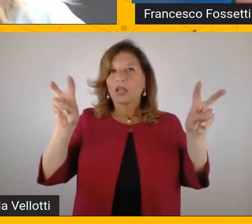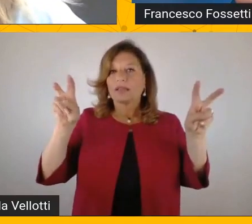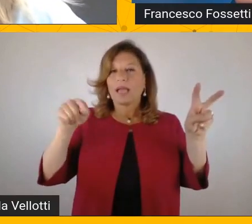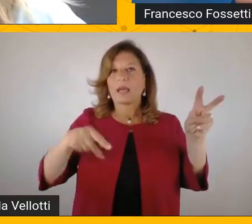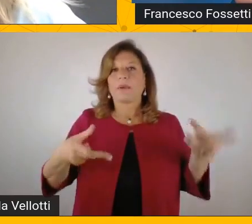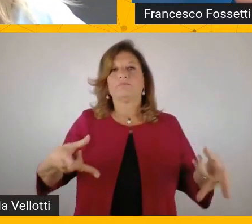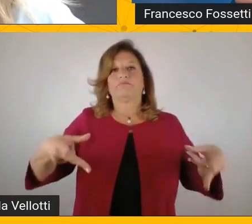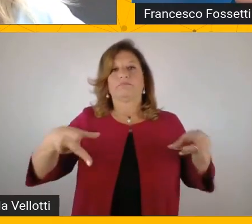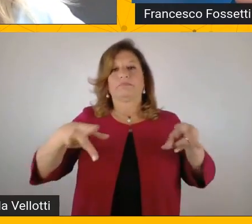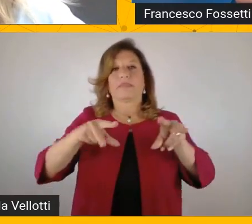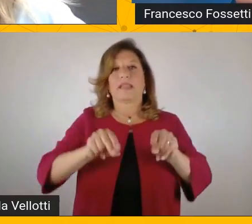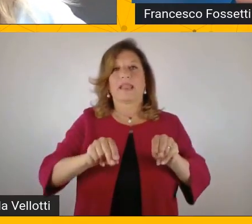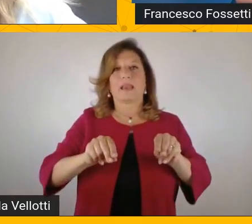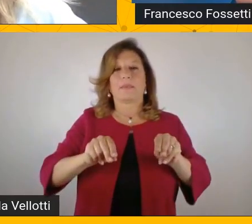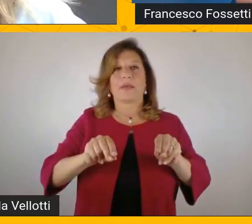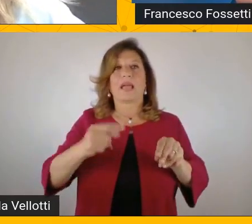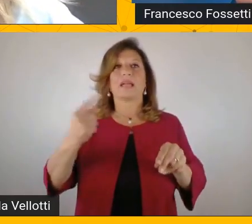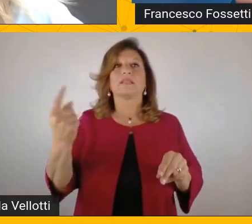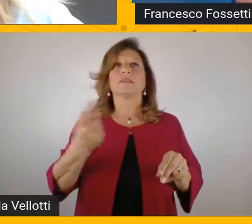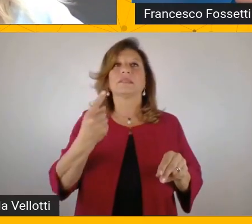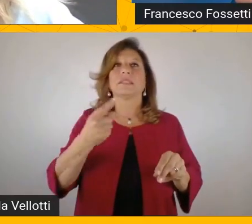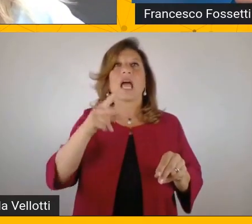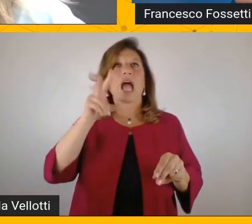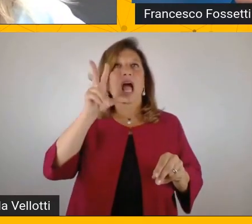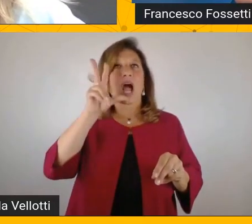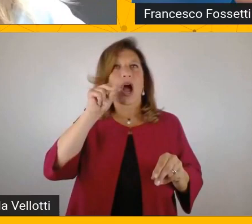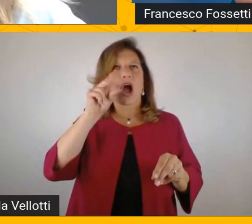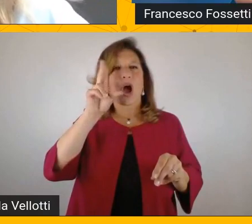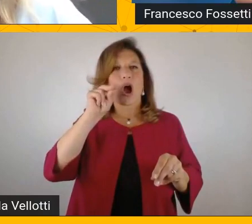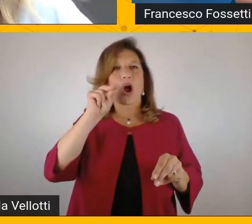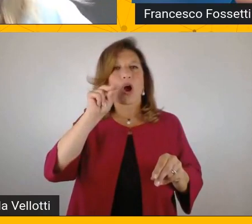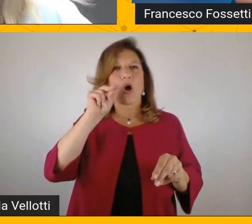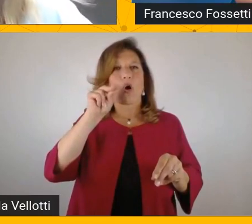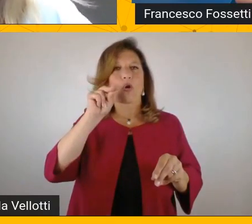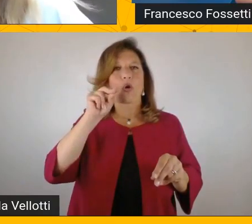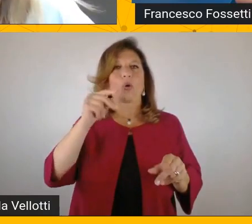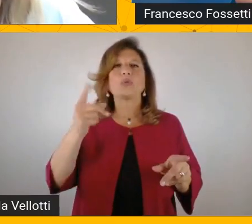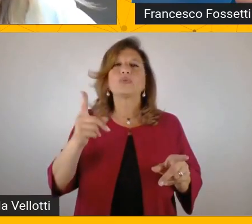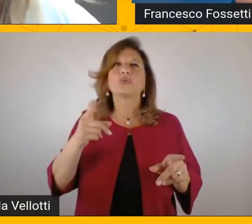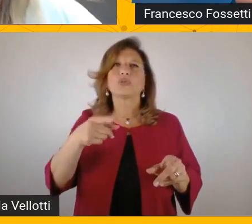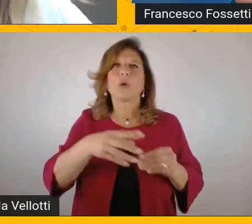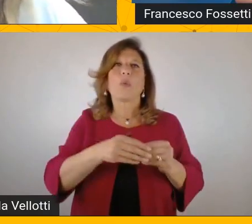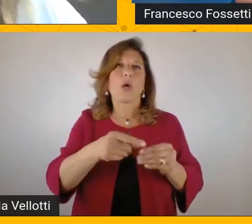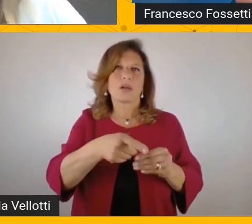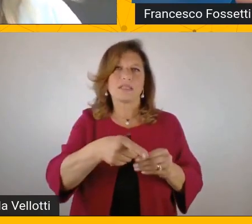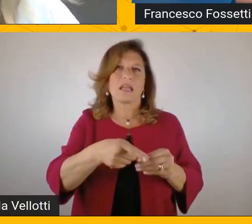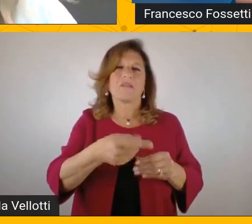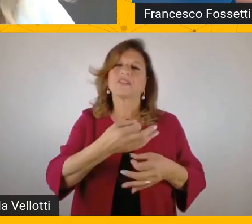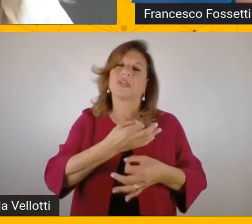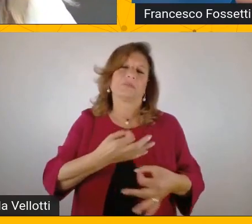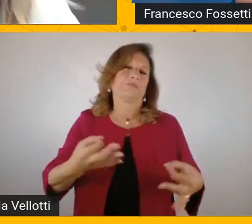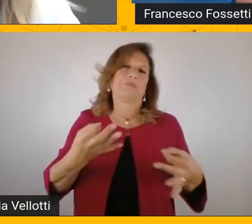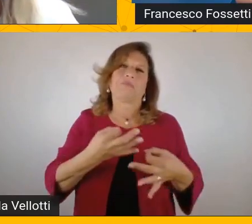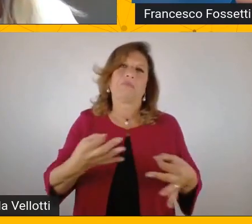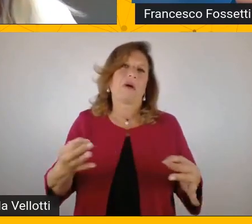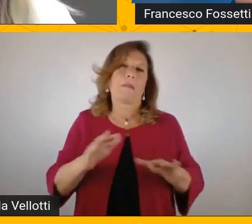po' questo il tema perché ripeto ehm se c'è una consapevolezza rispetto a quello che stai facendo non non